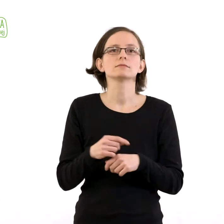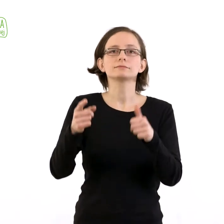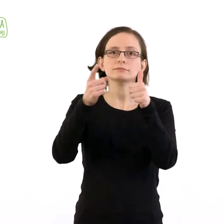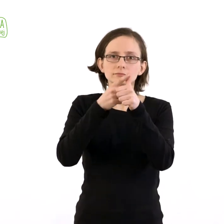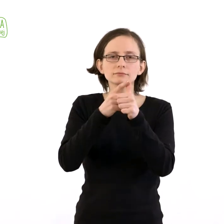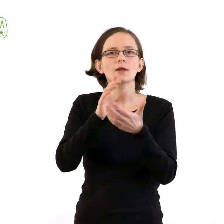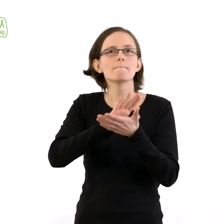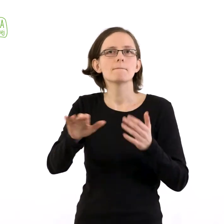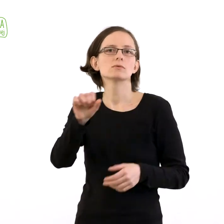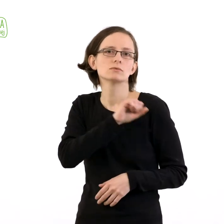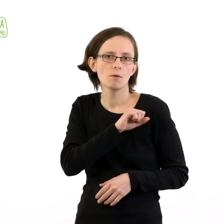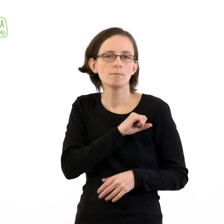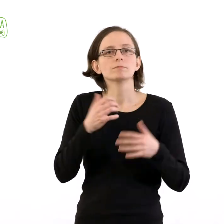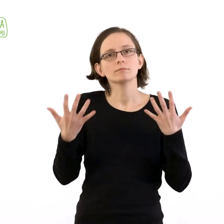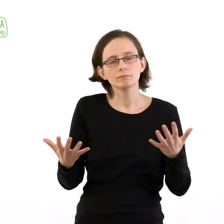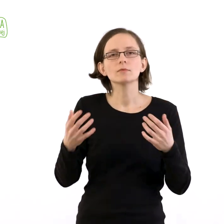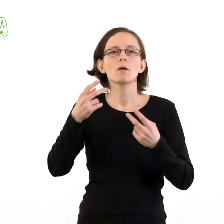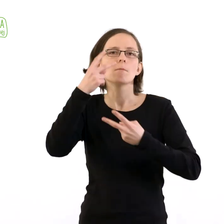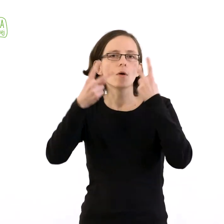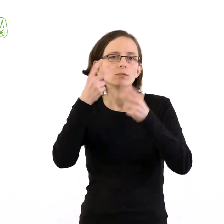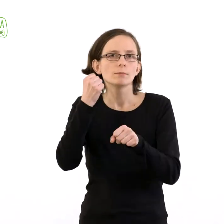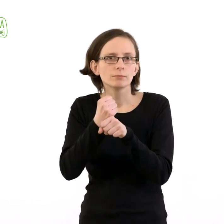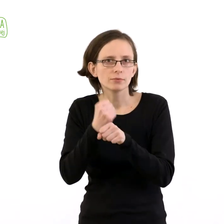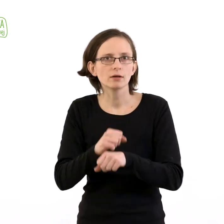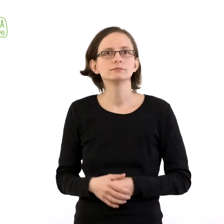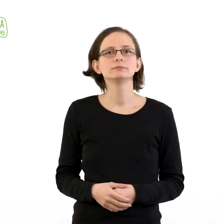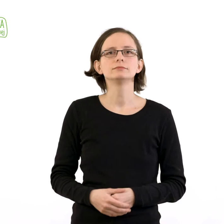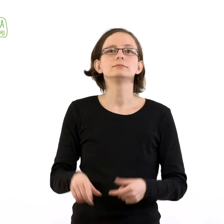bezrobotnych lub poszukujących pracy niepozostających w zatrudnieniu;